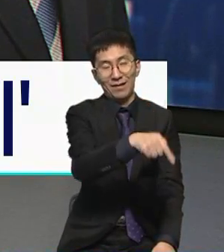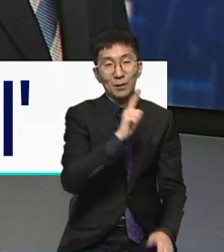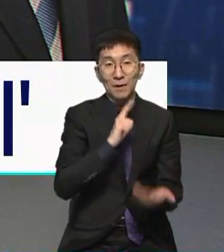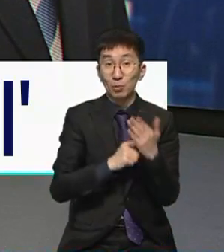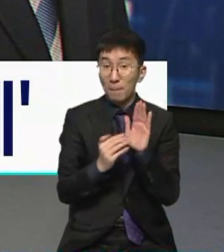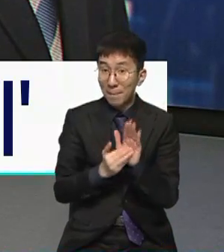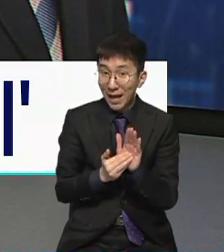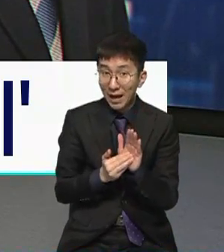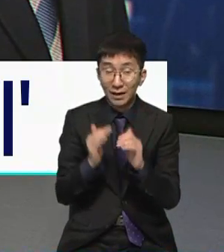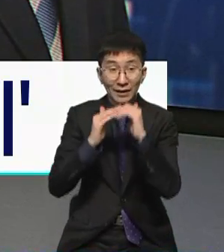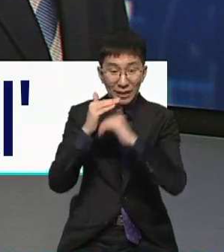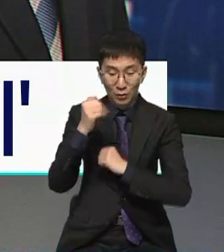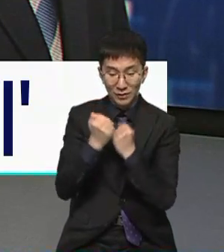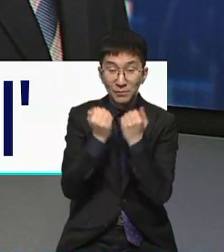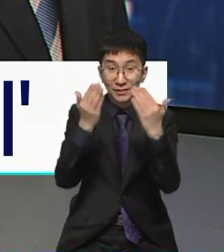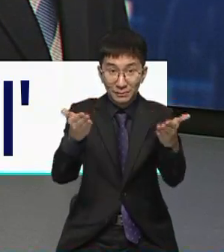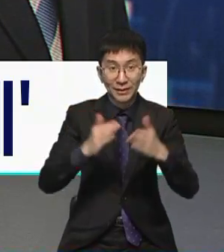이어서 화강윤 기자입니다.